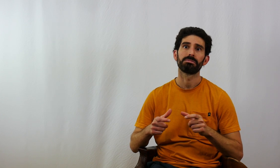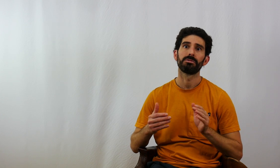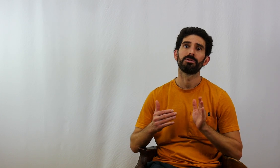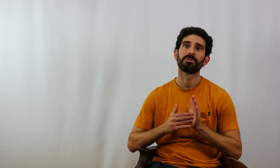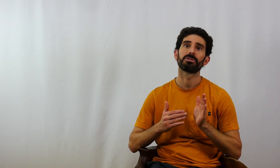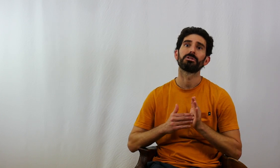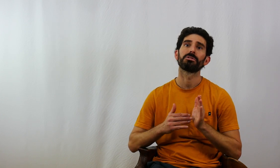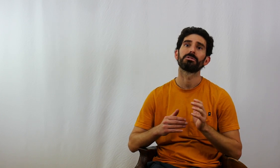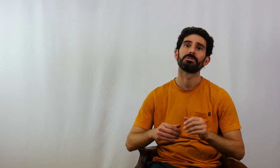Encore...